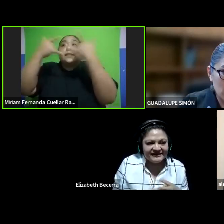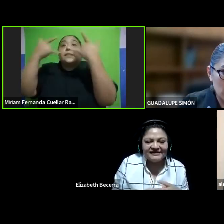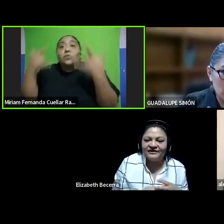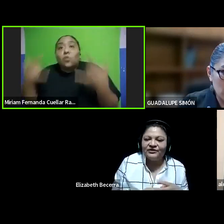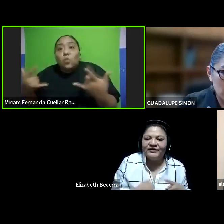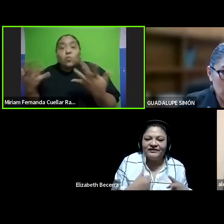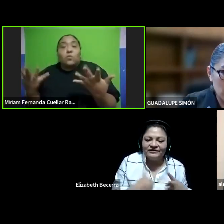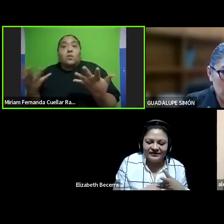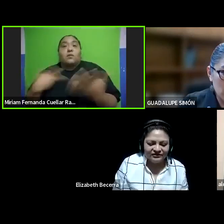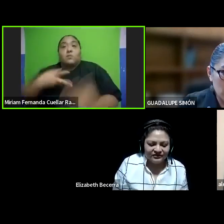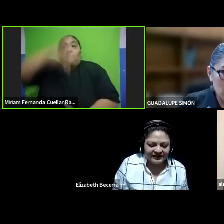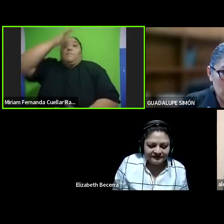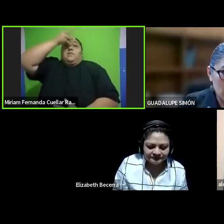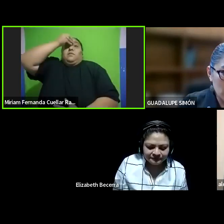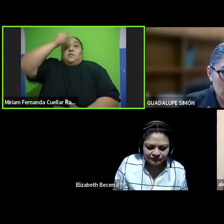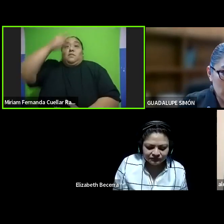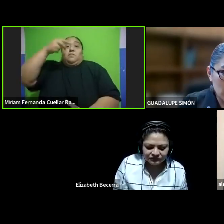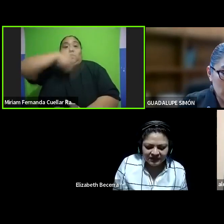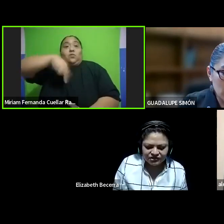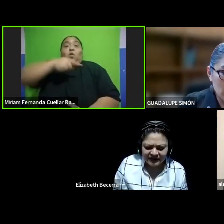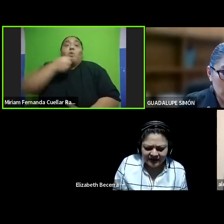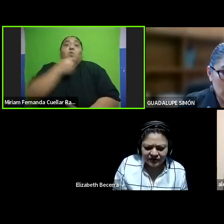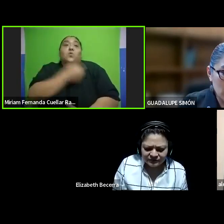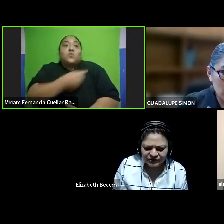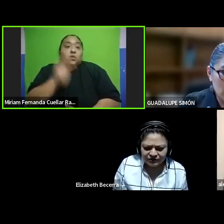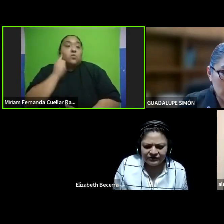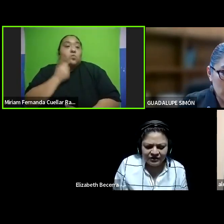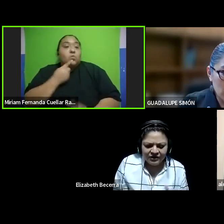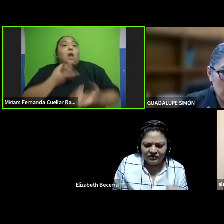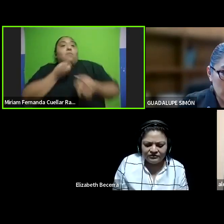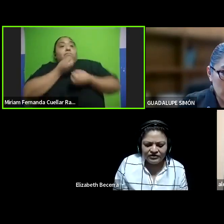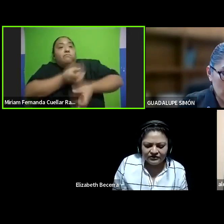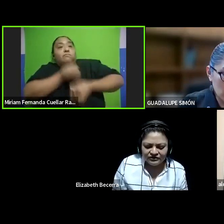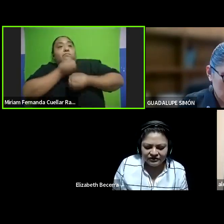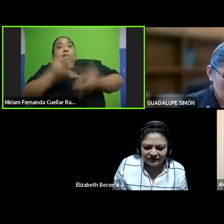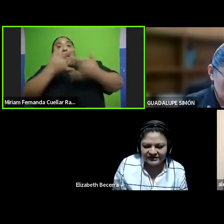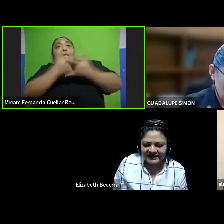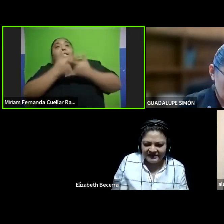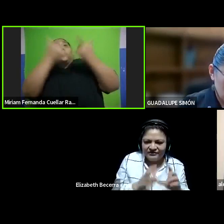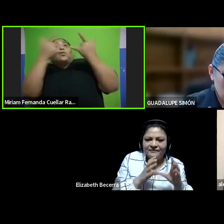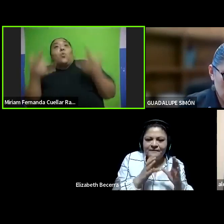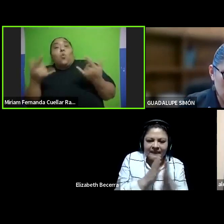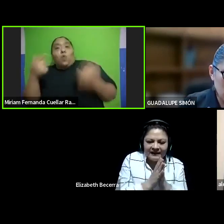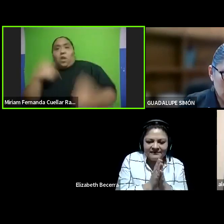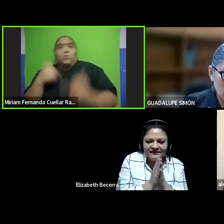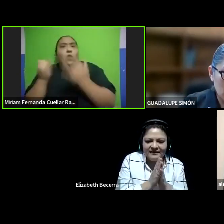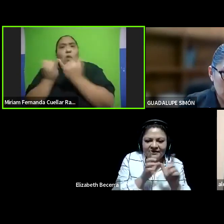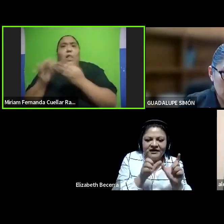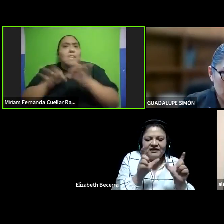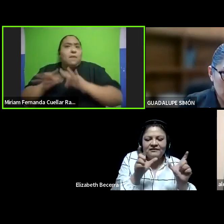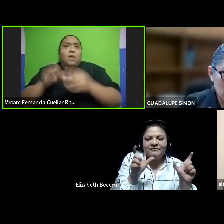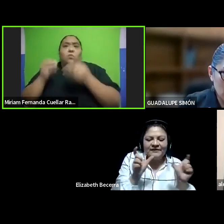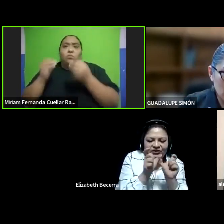Todos nos contamos historias Todos nos contamos historias y aprendimos a través de historias , iglesias ias, es decirles, haciendo cuentos e historias. Yo trabajo mucho con con los